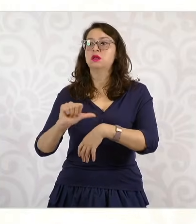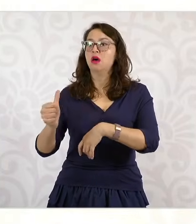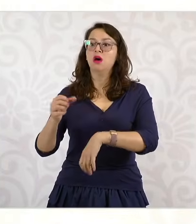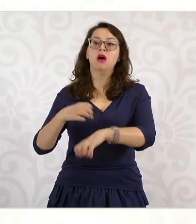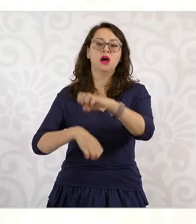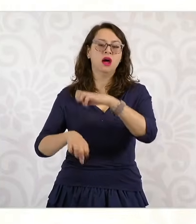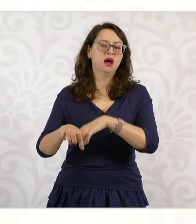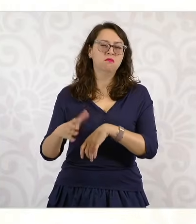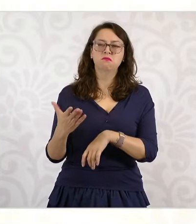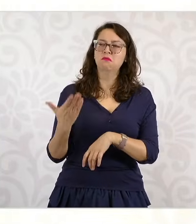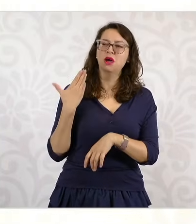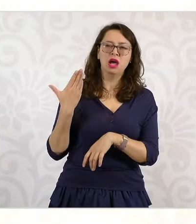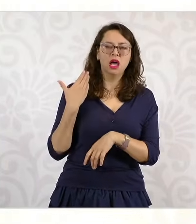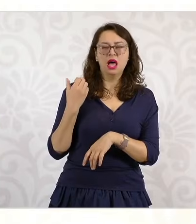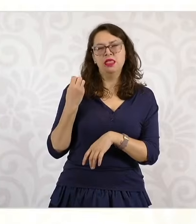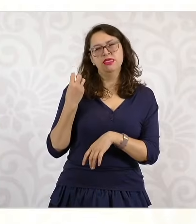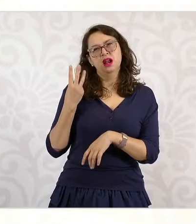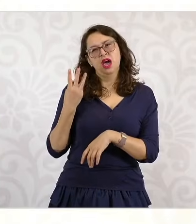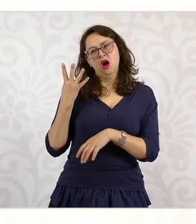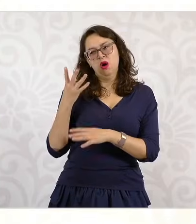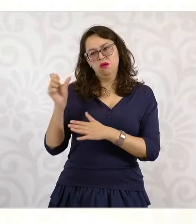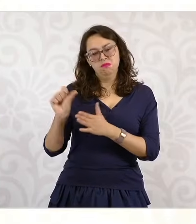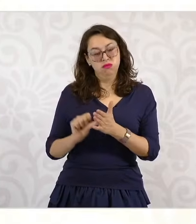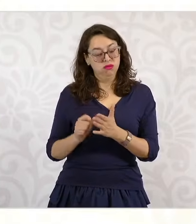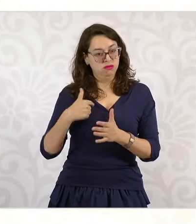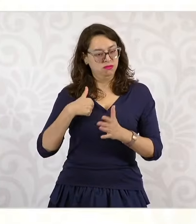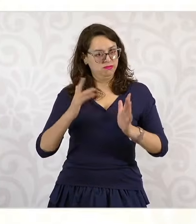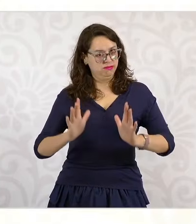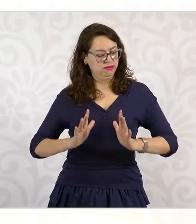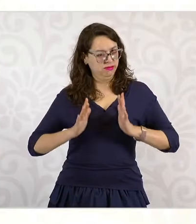unos tres cu meses recibimos una llamada, esto me sorprendió, pero recibimos una llamada de la